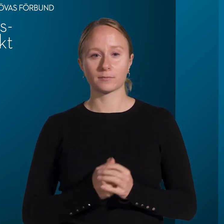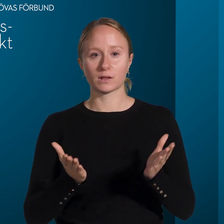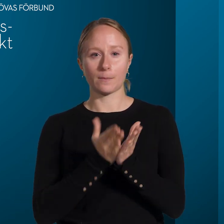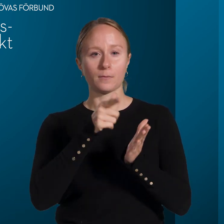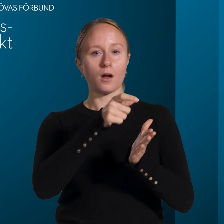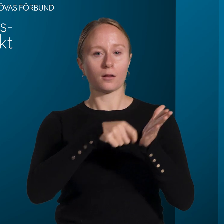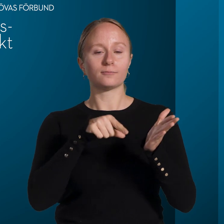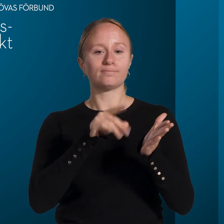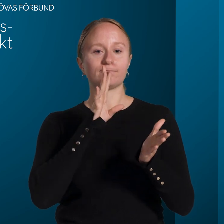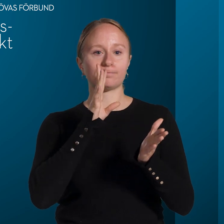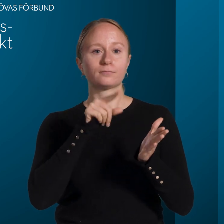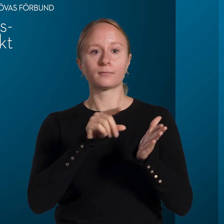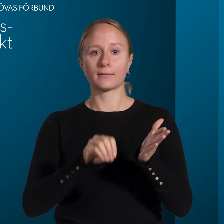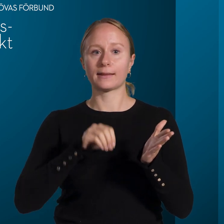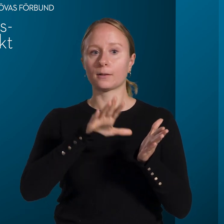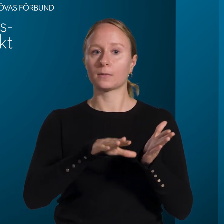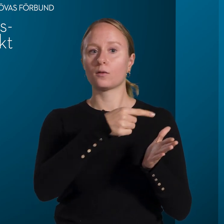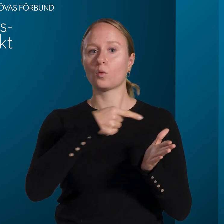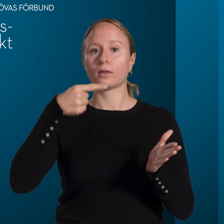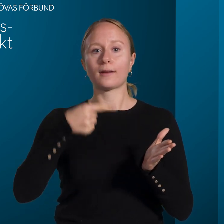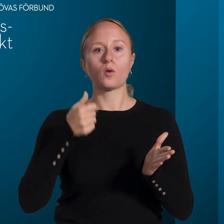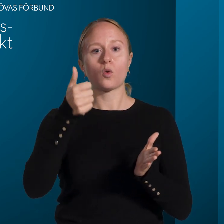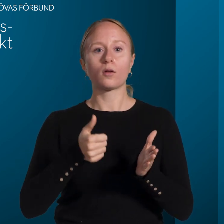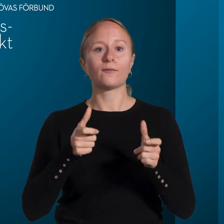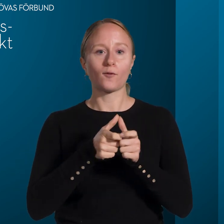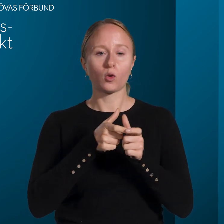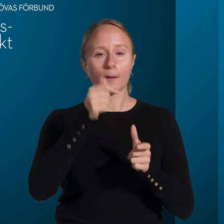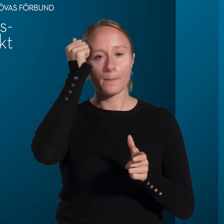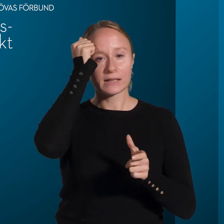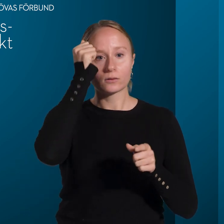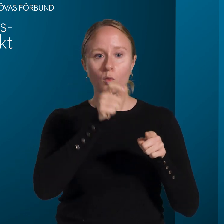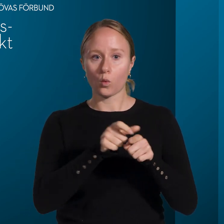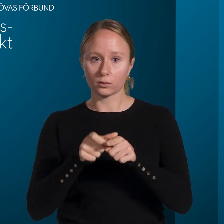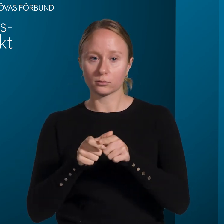Artikeln är samtidigt den 110-åriga föreningens nekrolog, -